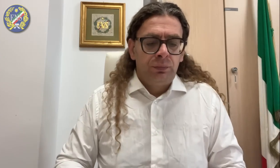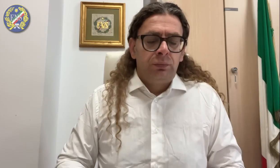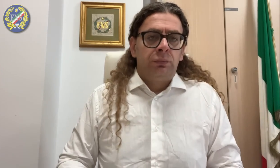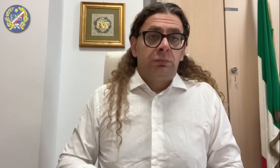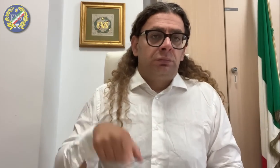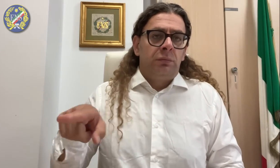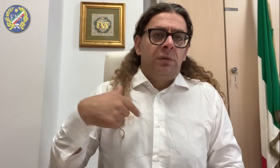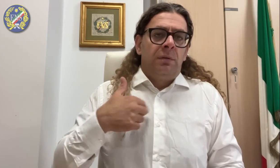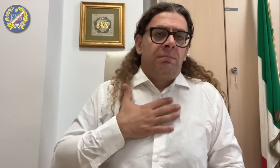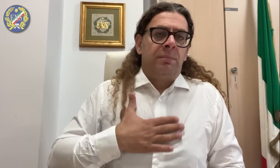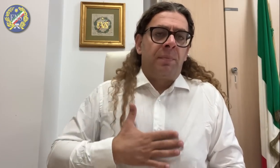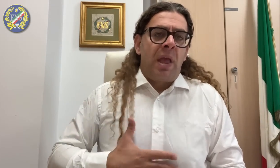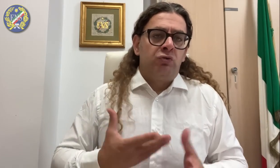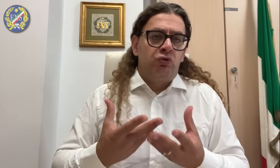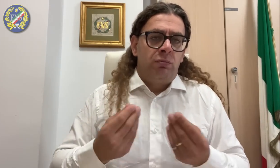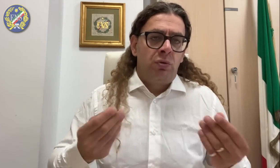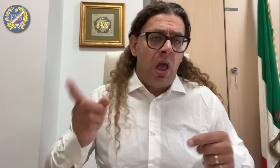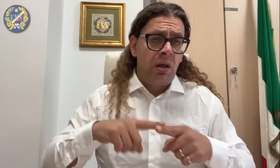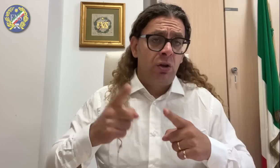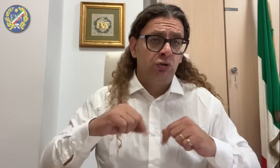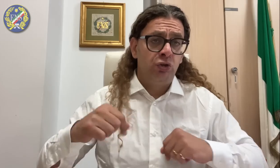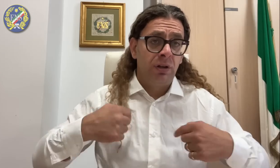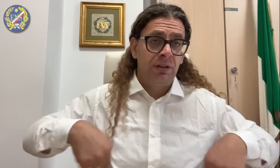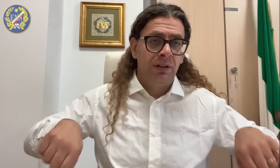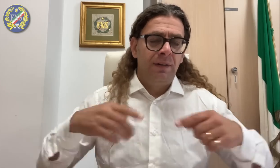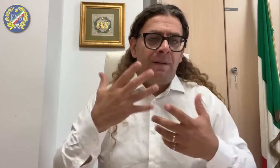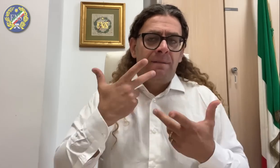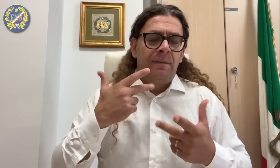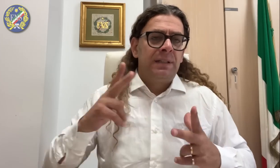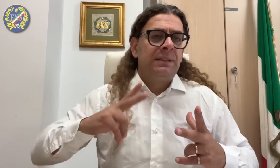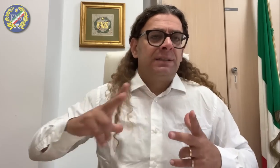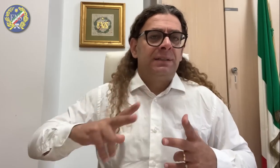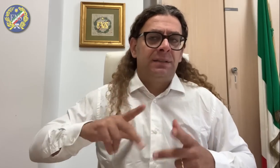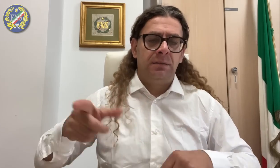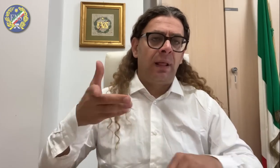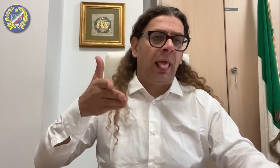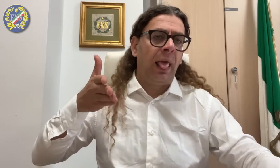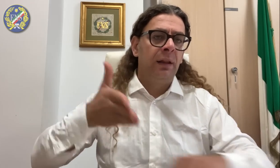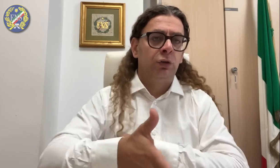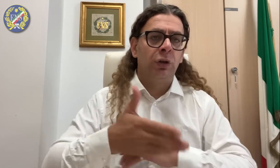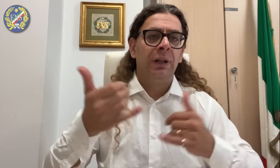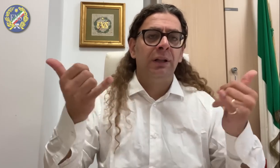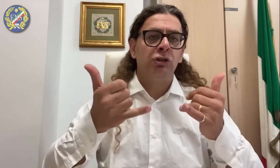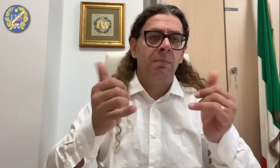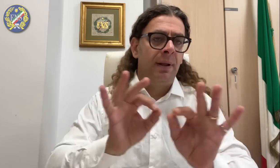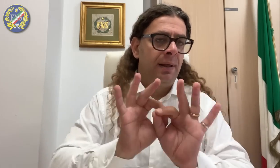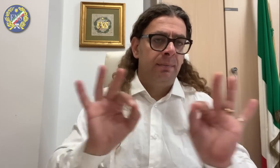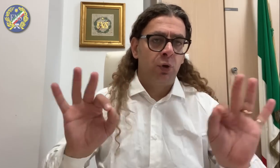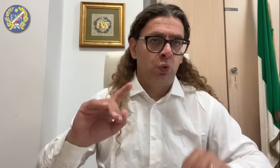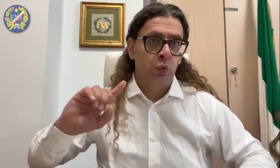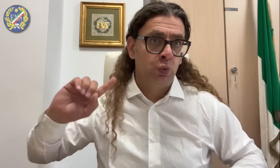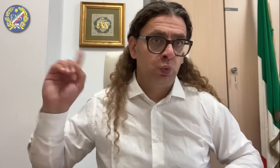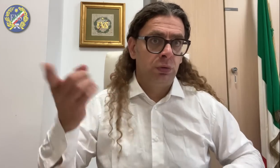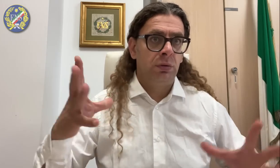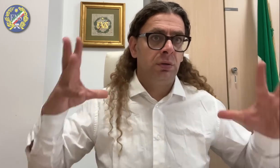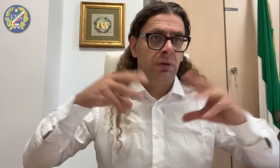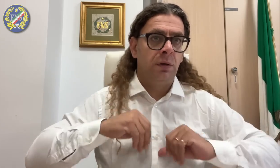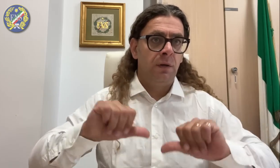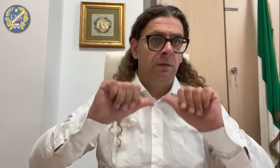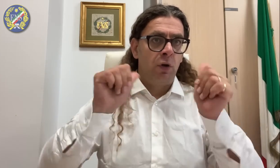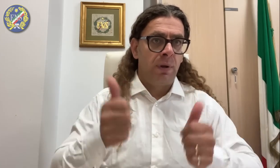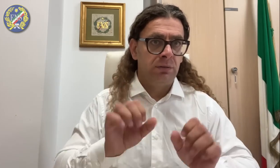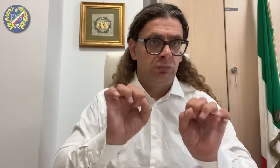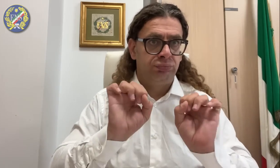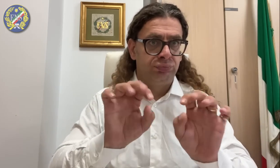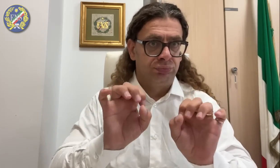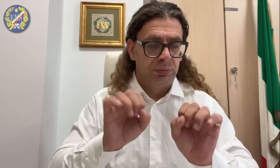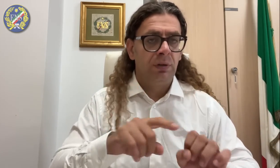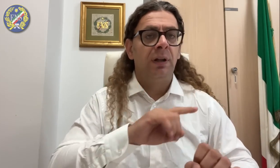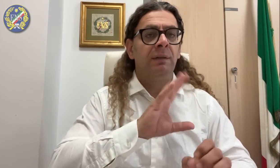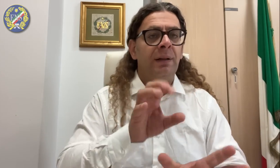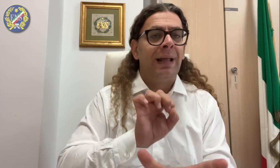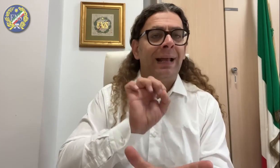A me e ai Consiglieri Direttivi piace molto, speriamo che entro dicembre possa diventare operativa e che per quella data tutti i Dirigenti abbiamo acquisito